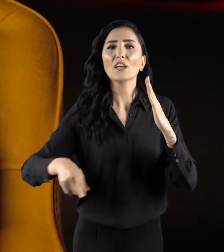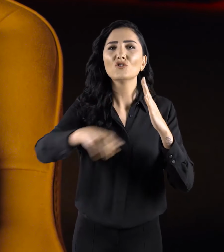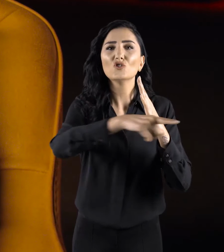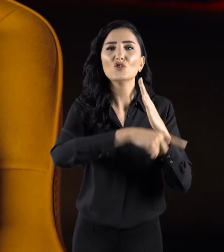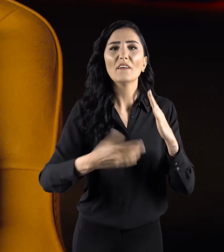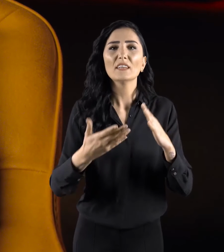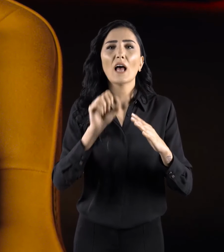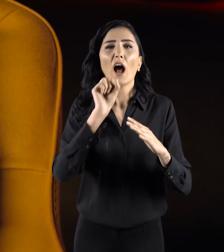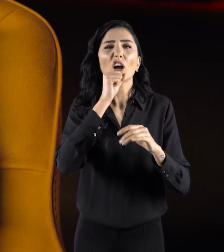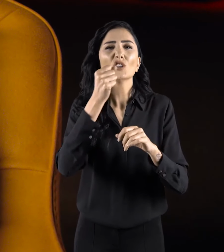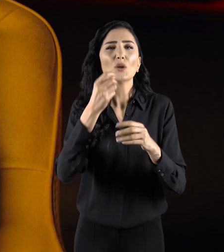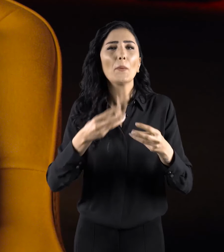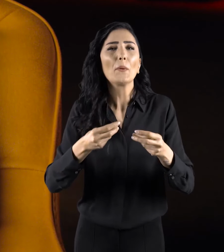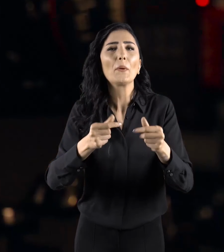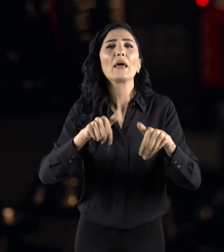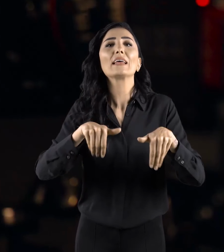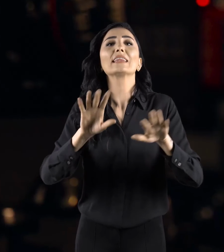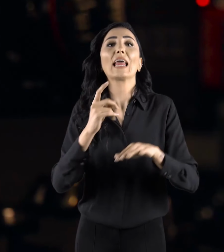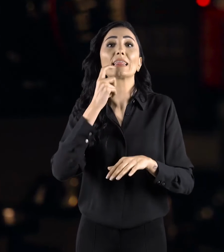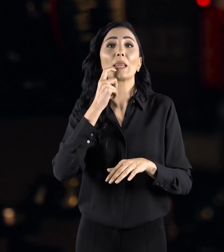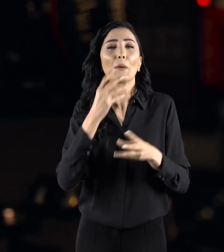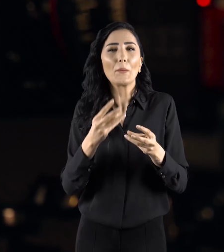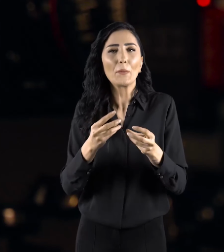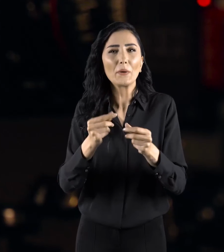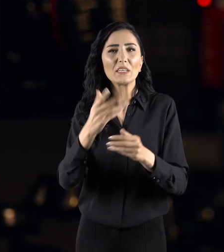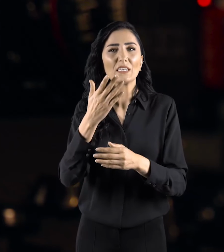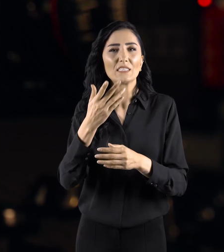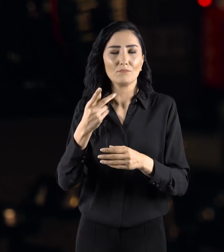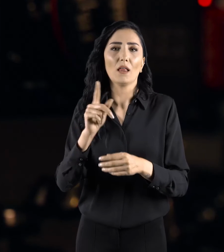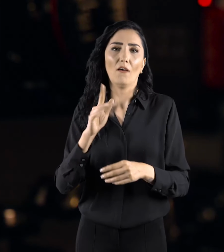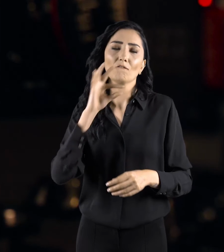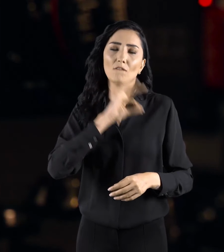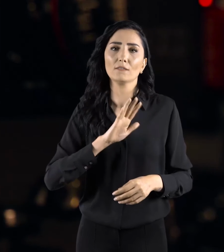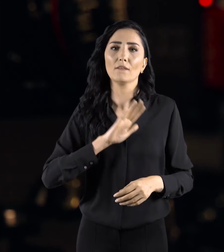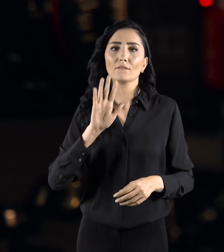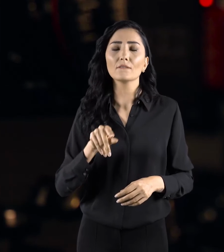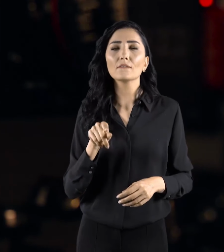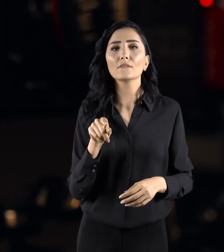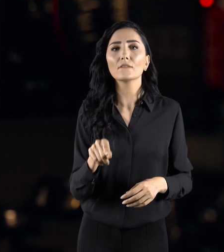çevresindeki ahşap çıtaları değil demir çıtaları tercih etmenizde fayda